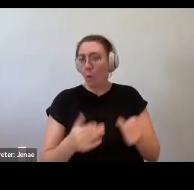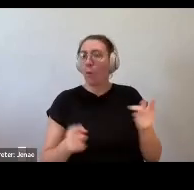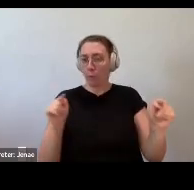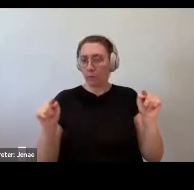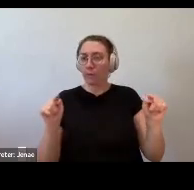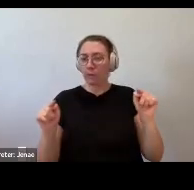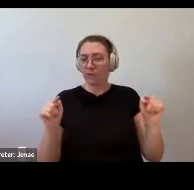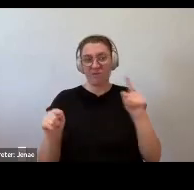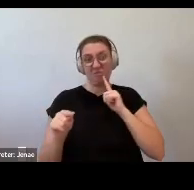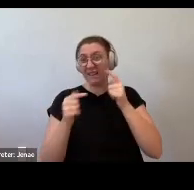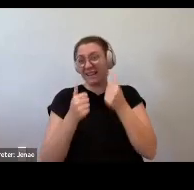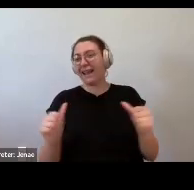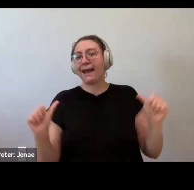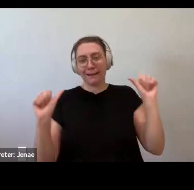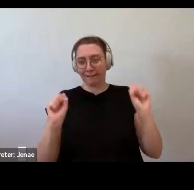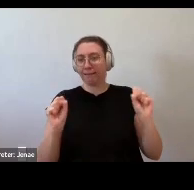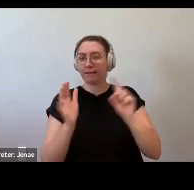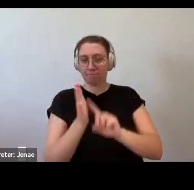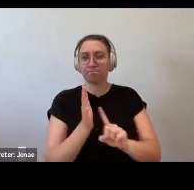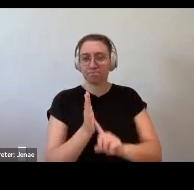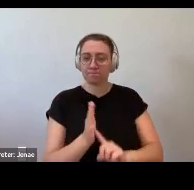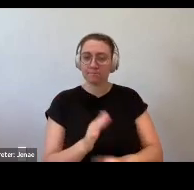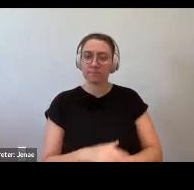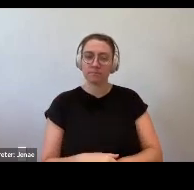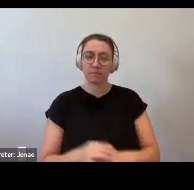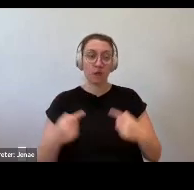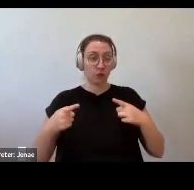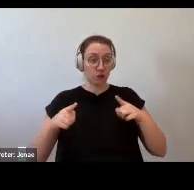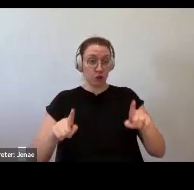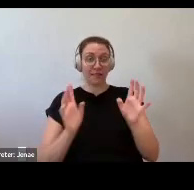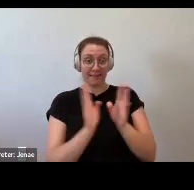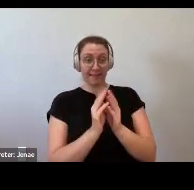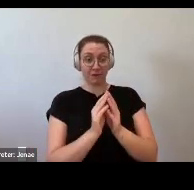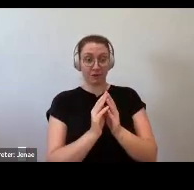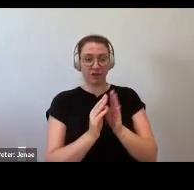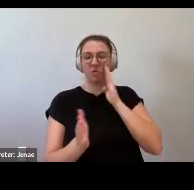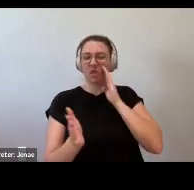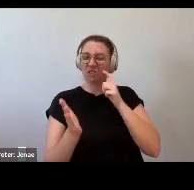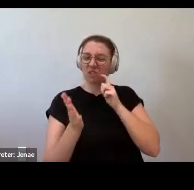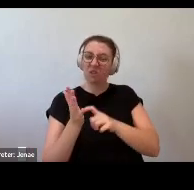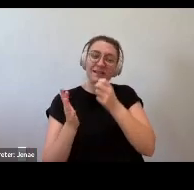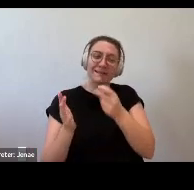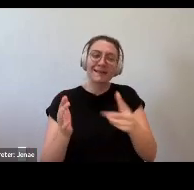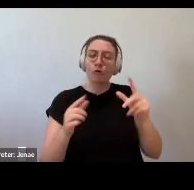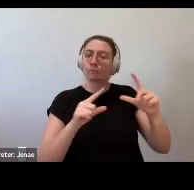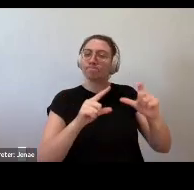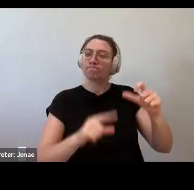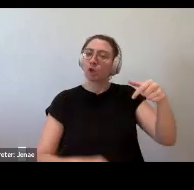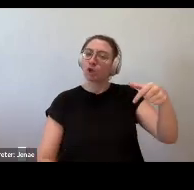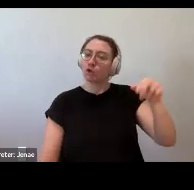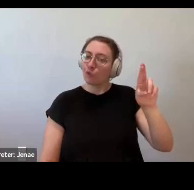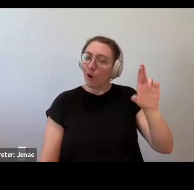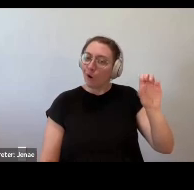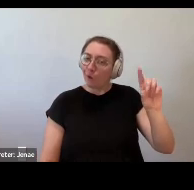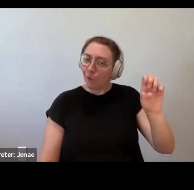cualquier persona los explore. A lo largo de la sesión, verán varios códigos QR o enlaces. Utilizaremos